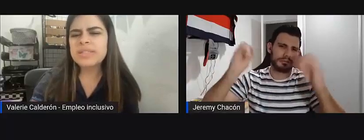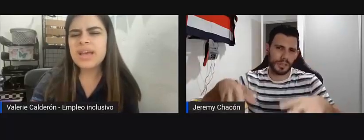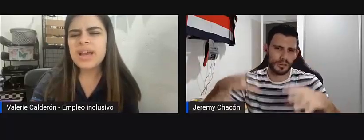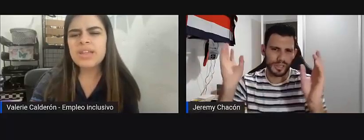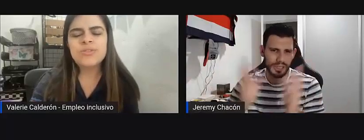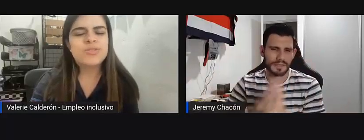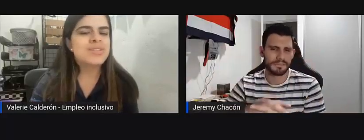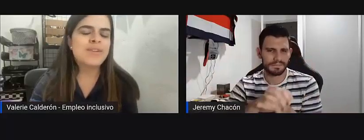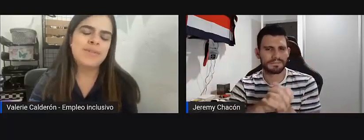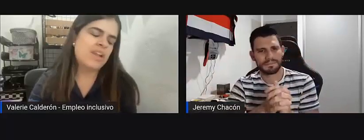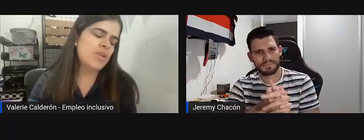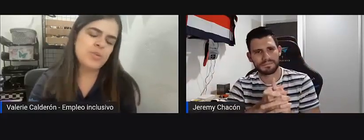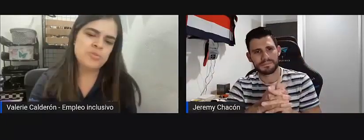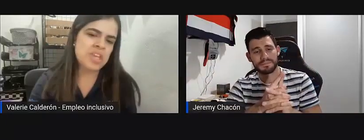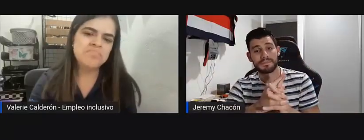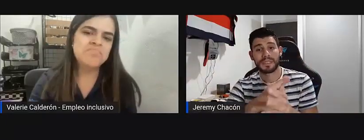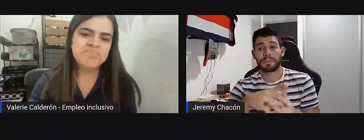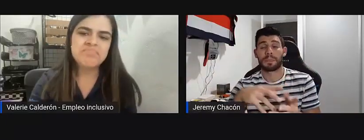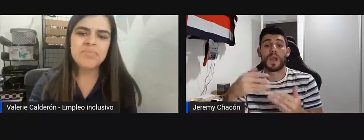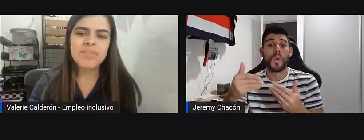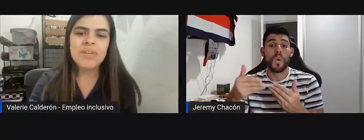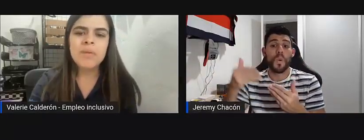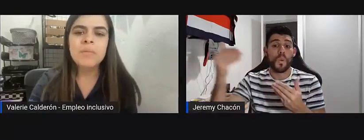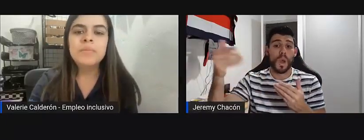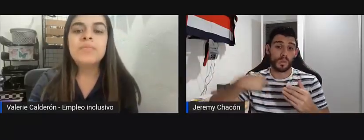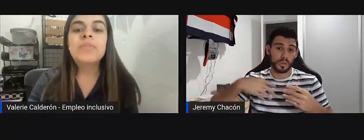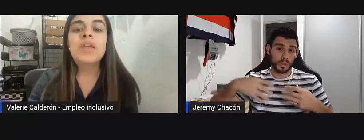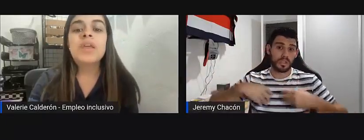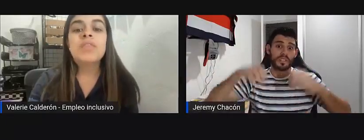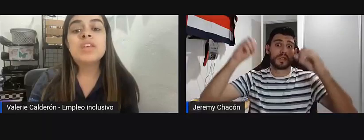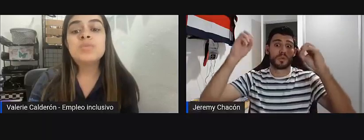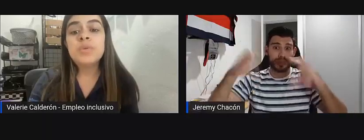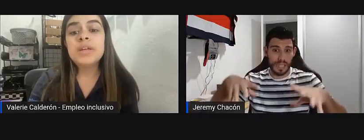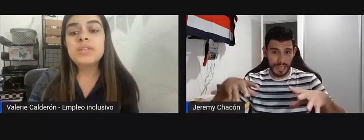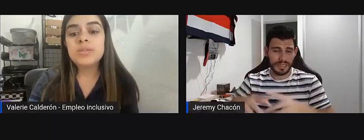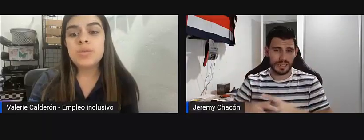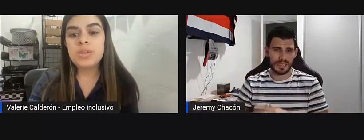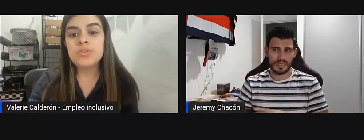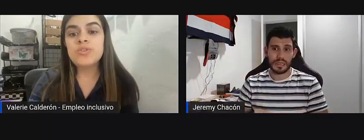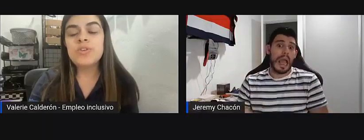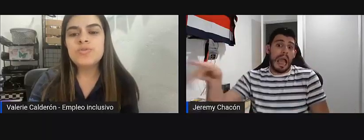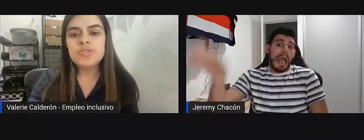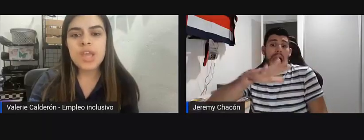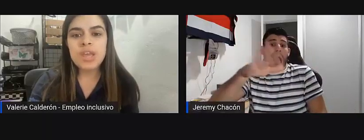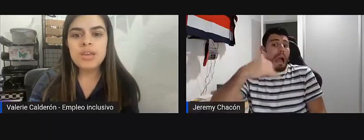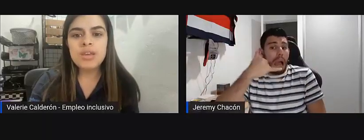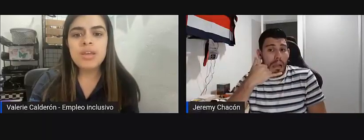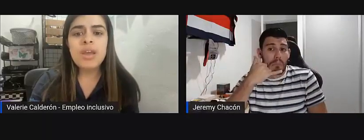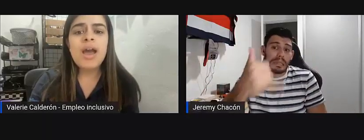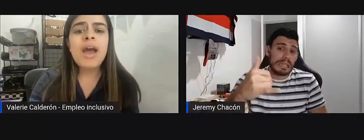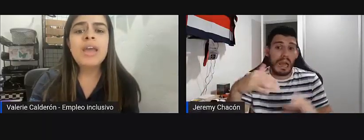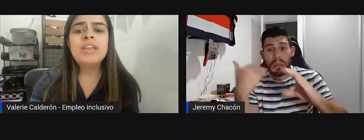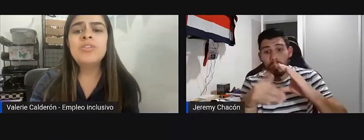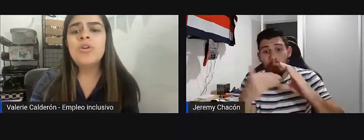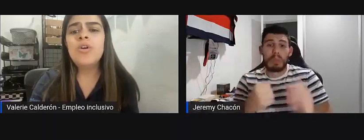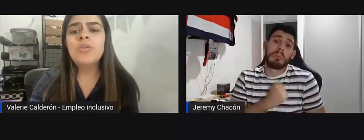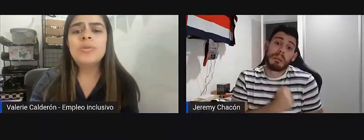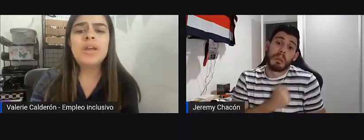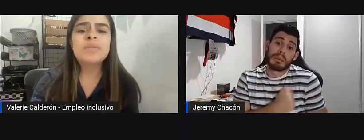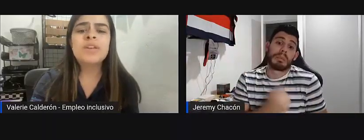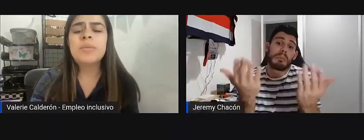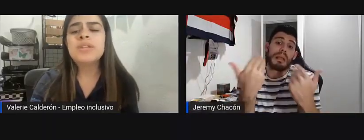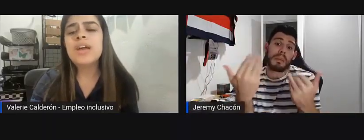pasara Entonces al final renuncié después cuando yo renuncié Ay no verdad empezaron